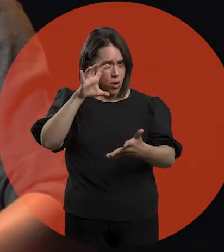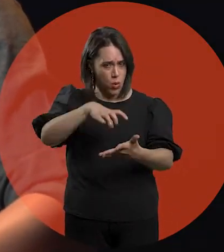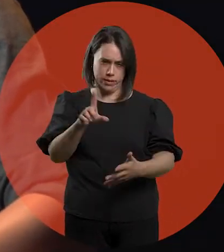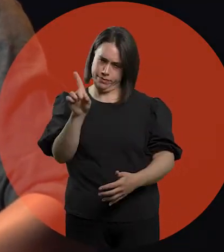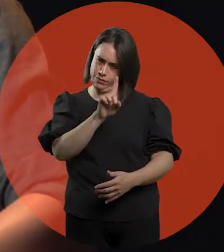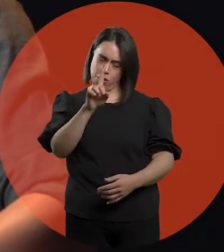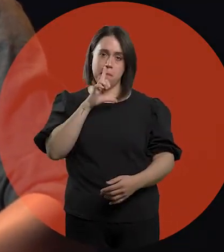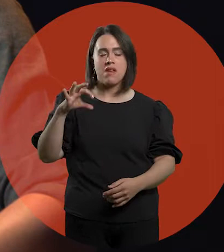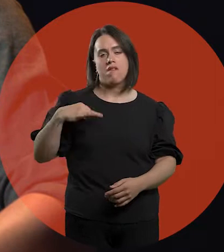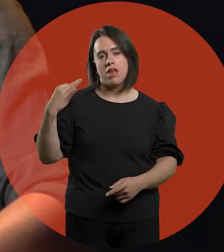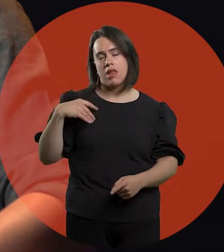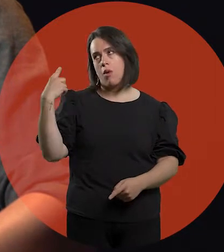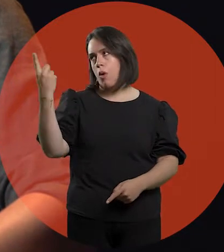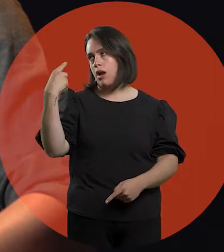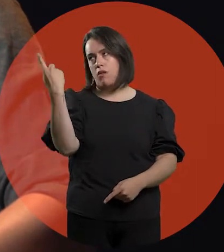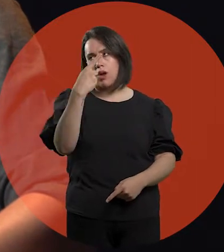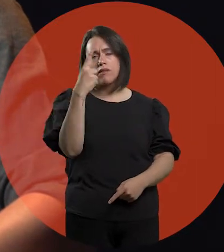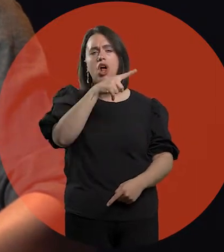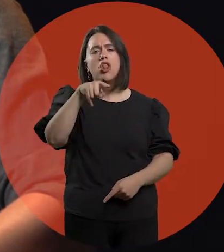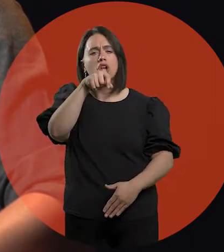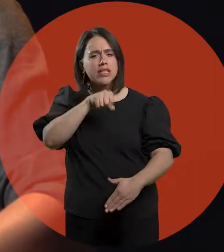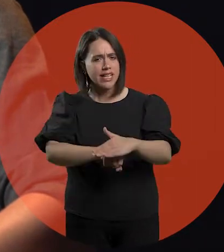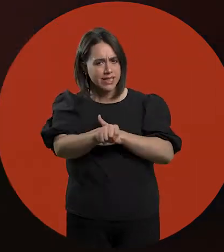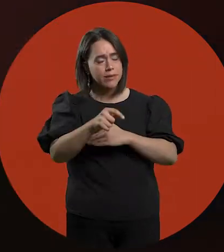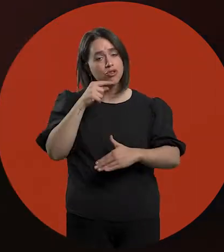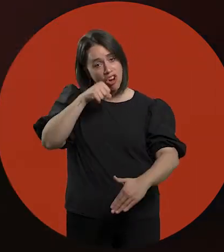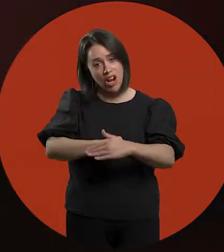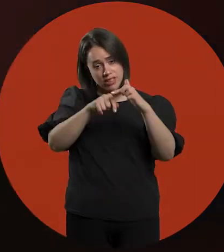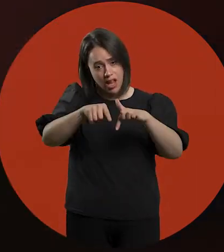No, mi vida tuvo muchas vueltas. ¿Dónde naciste? Nací acá, en Montevideo.